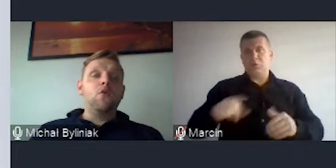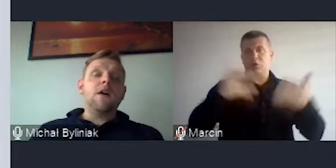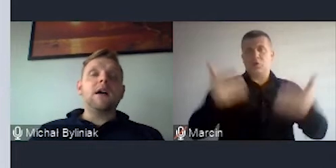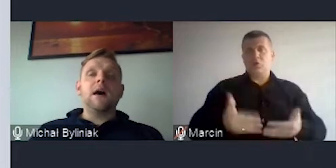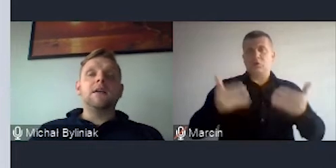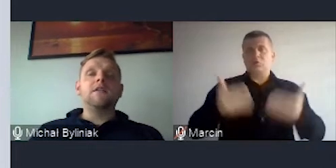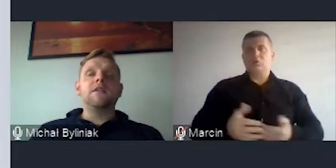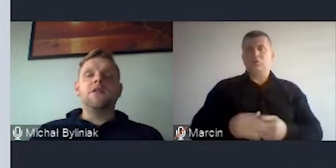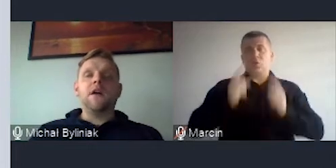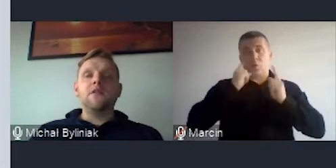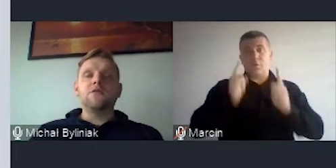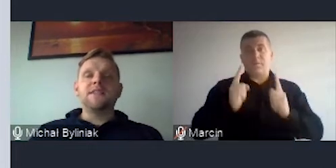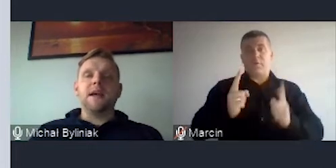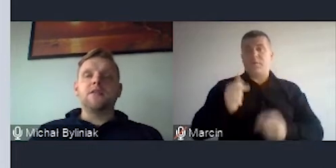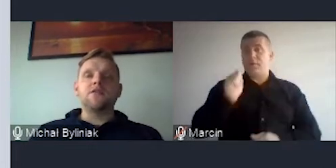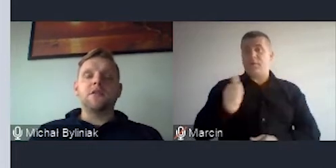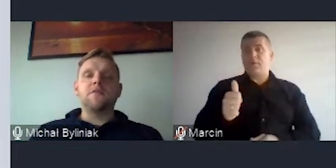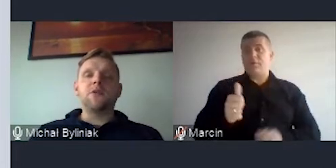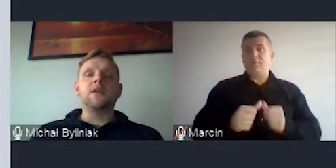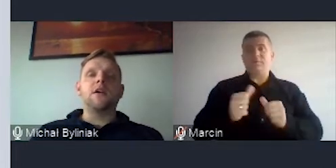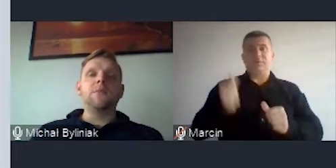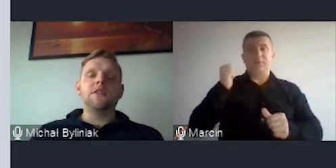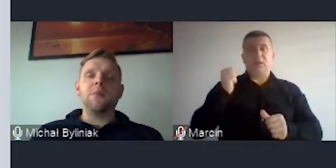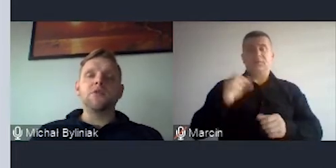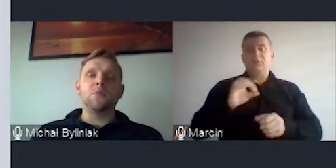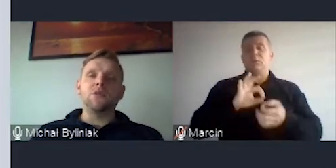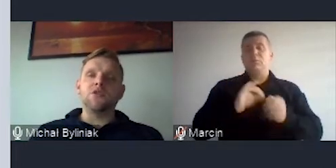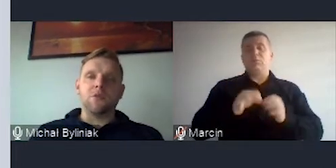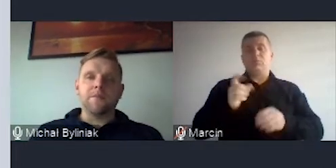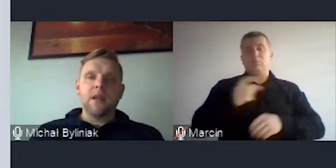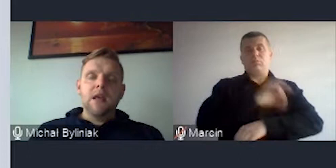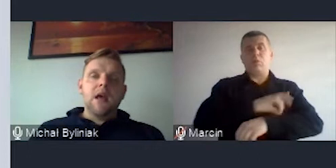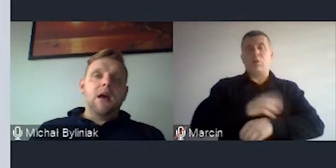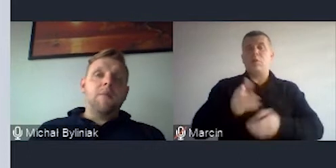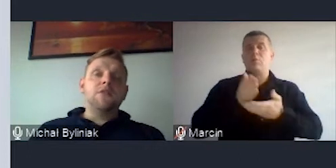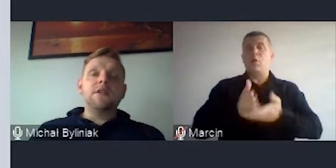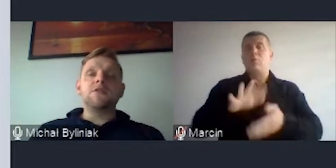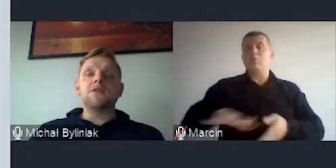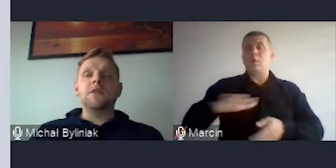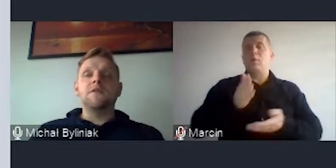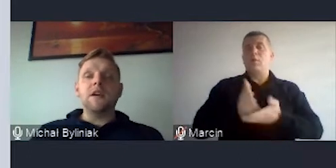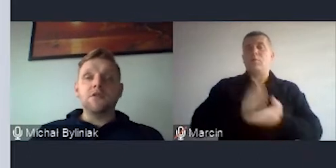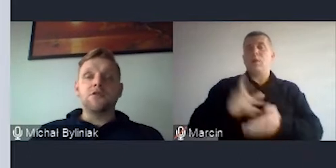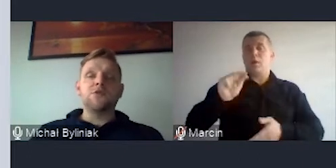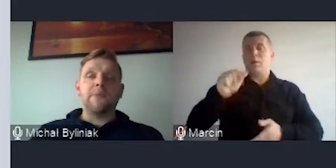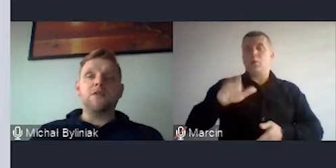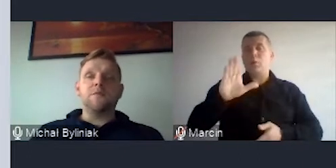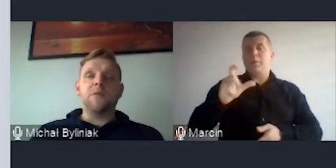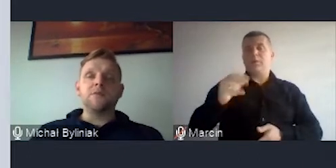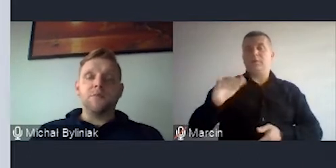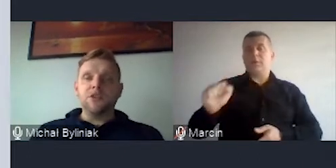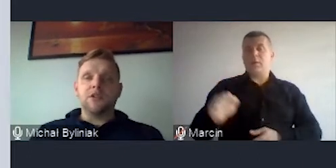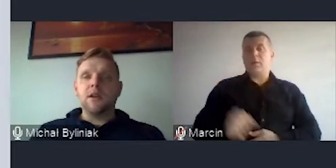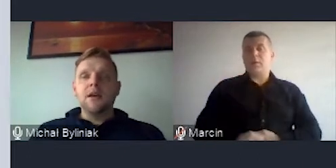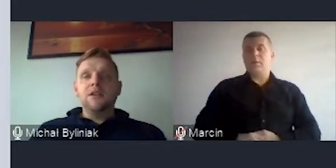Uwaga na kwalifikowalność wstecz w projektach objętych pomocą publiczną, ponieważ większość przypadków pomocy publicznej,